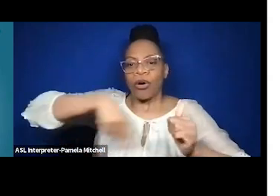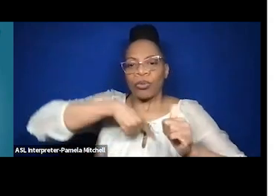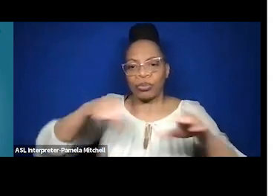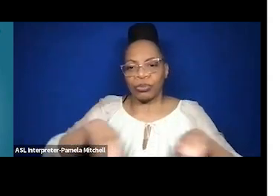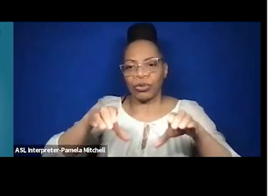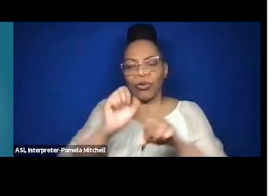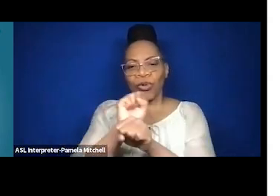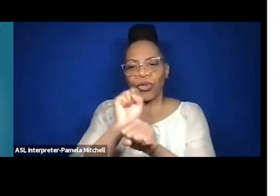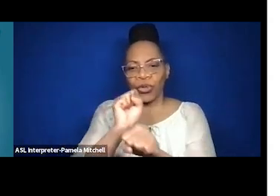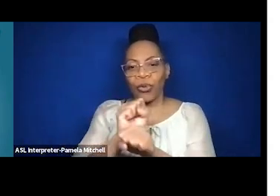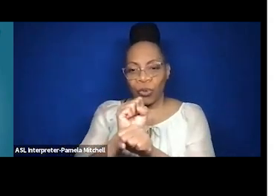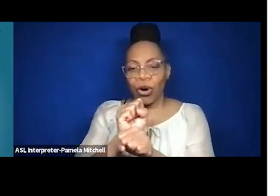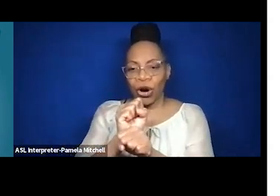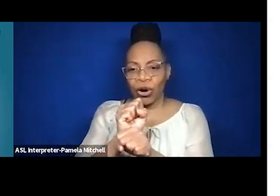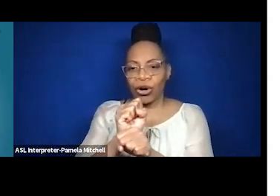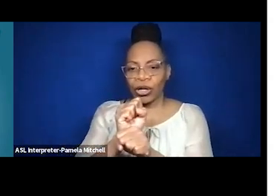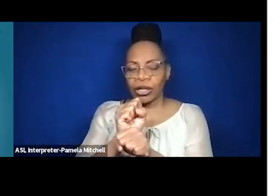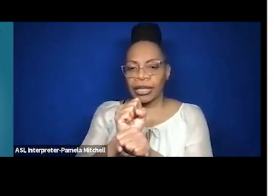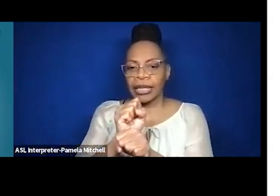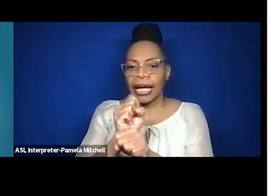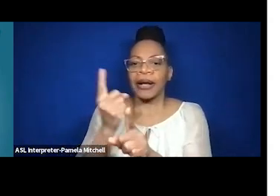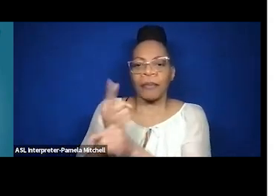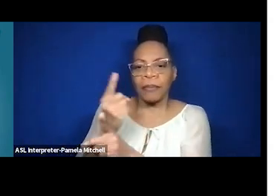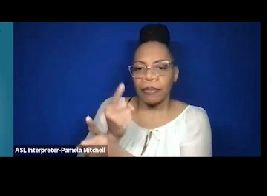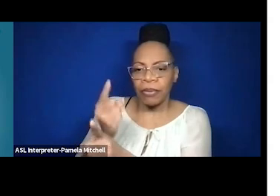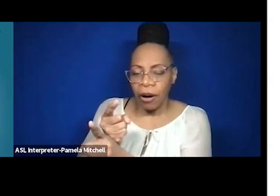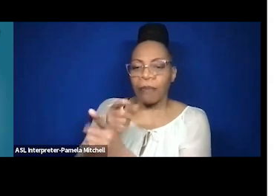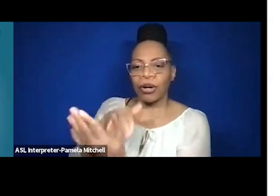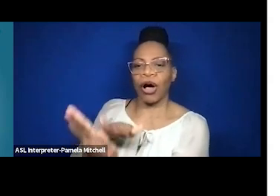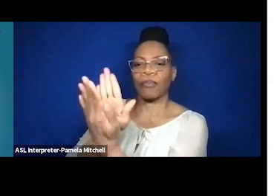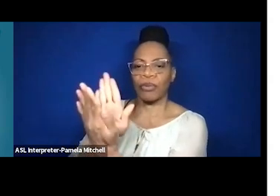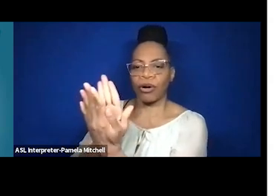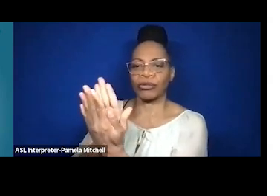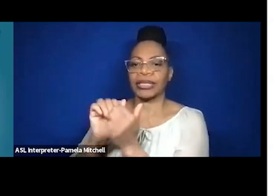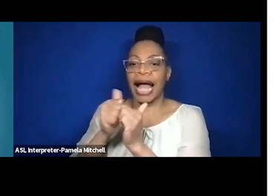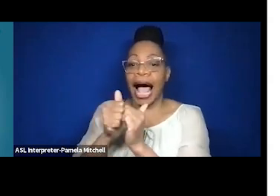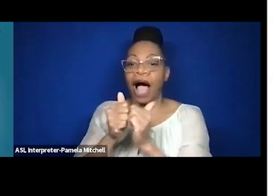de la manera más eficiente posible y mucho de eso es a través de estos servicios en línea.